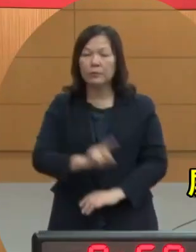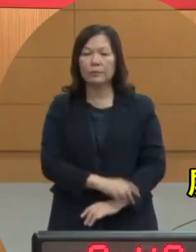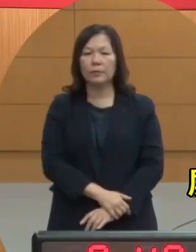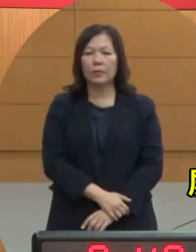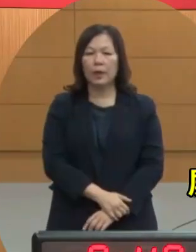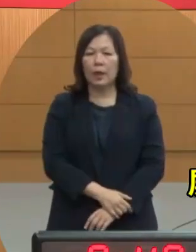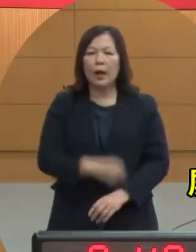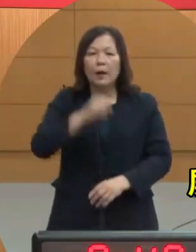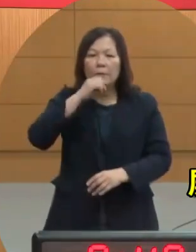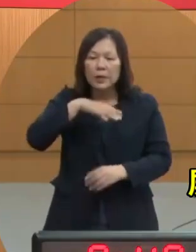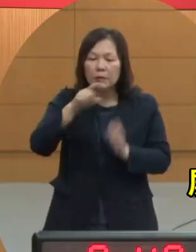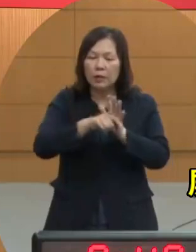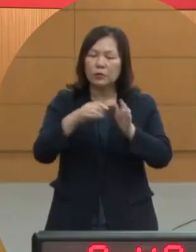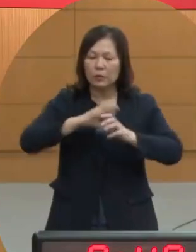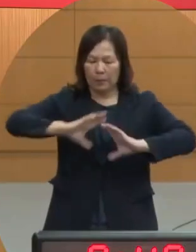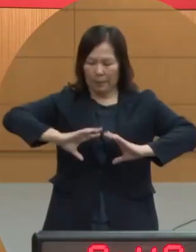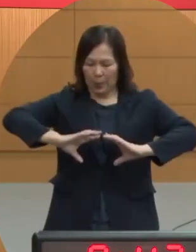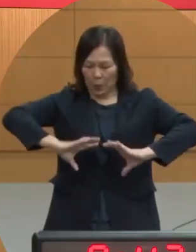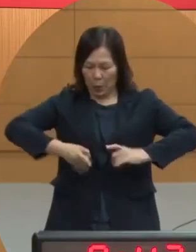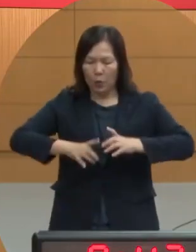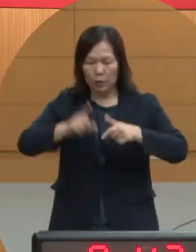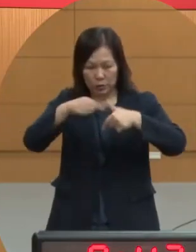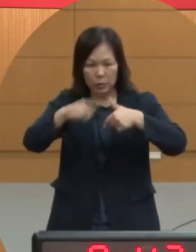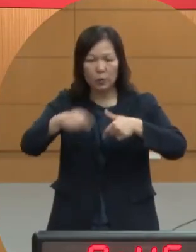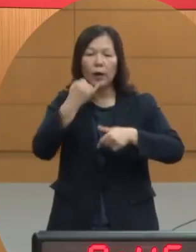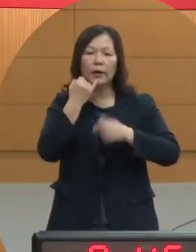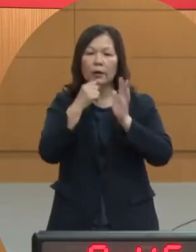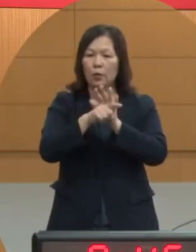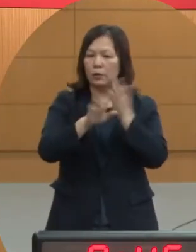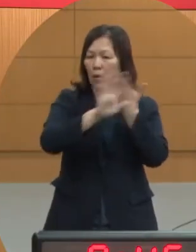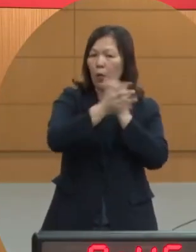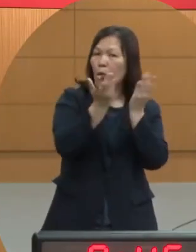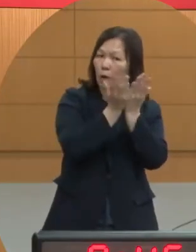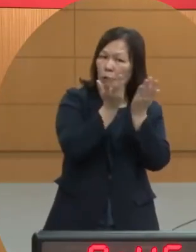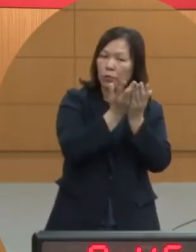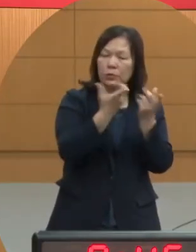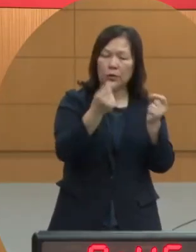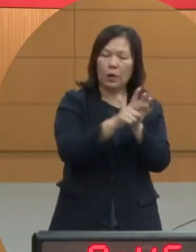屏東其實可以國際化 我自己在國外唸書 待了很長的時間